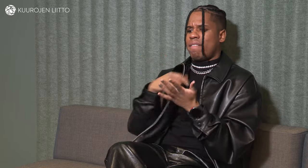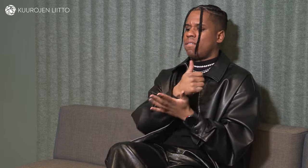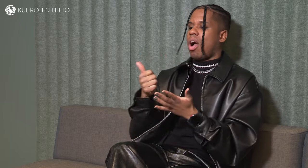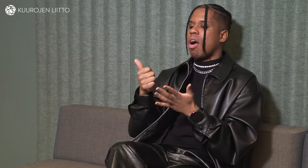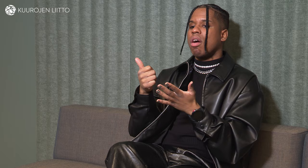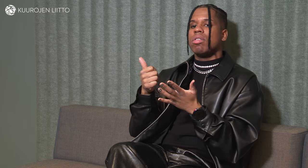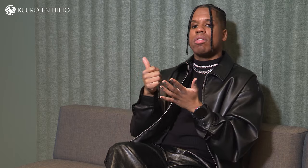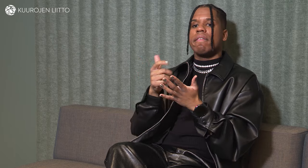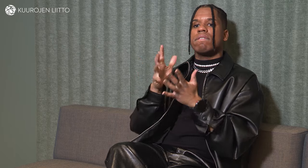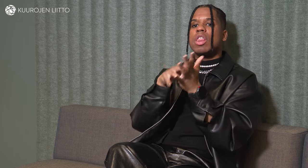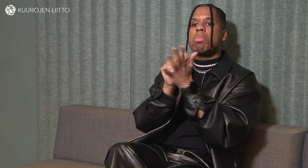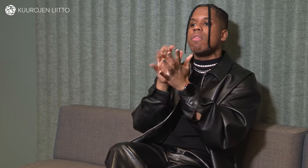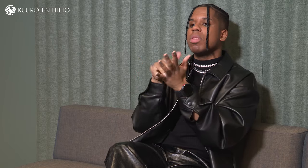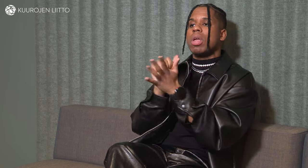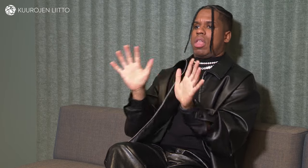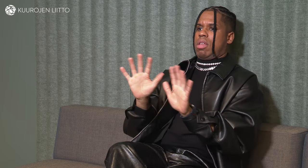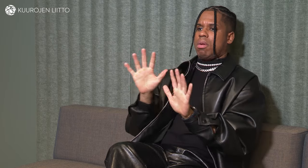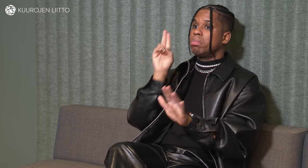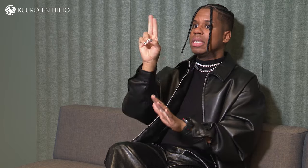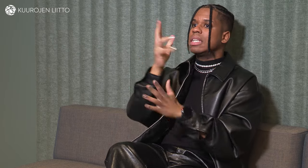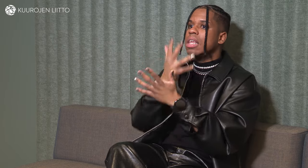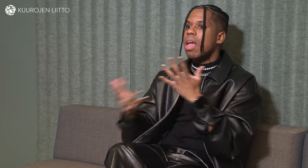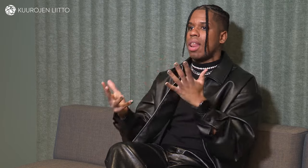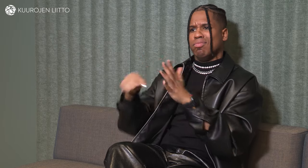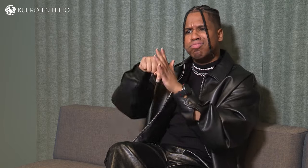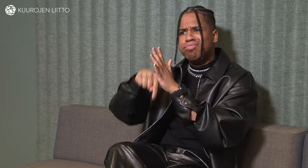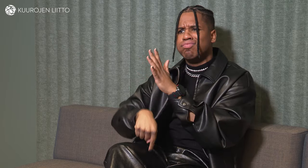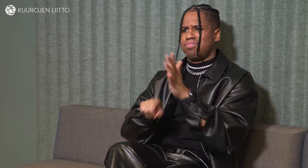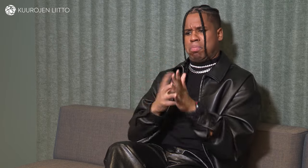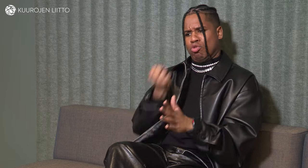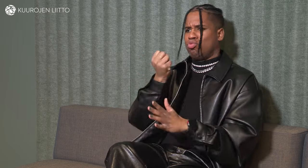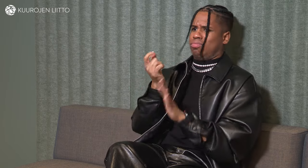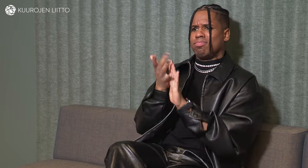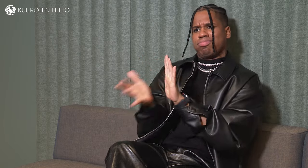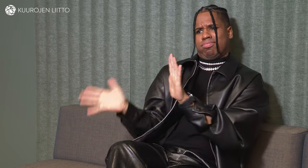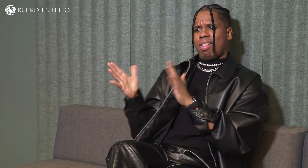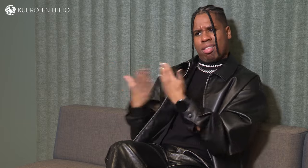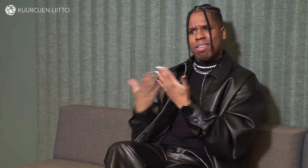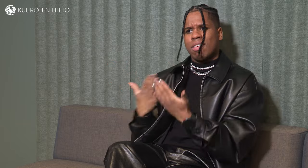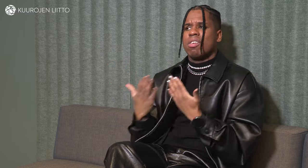Kyseessä ei ole siis pelkkä erillisten viittomien muodostama kokoelma, - vaan ihka aito kieli, jolla pystyy tekemään monenlaisia asioita.